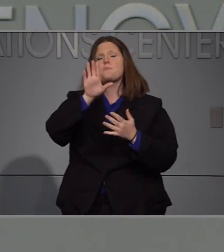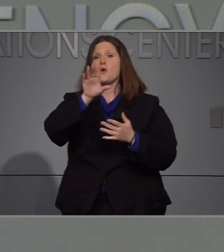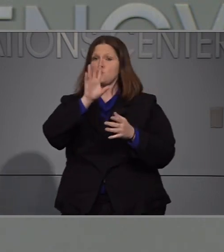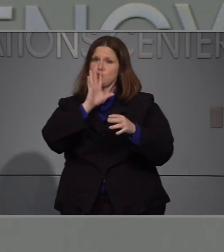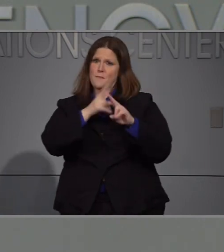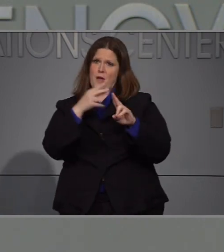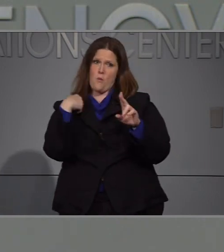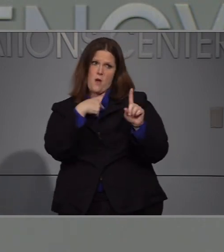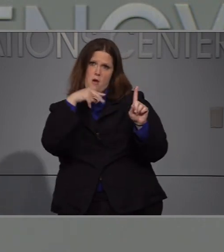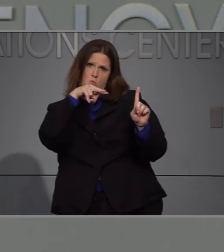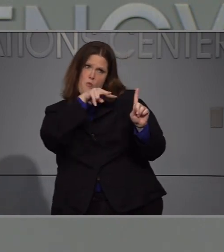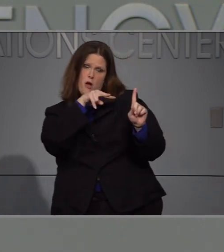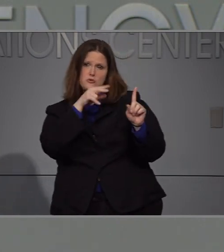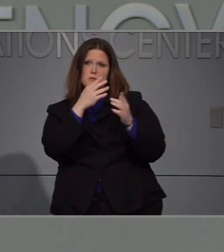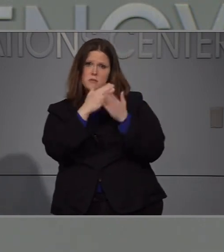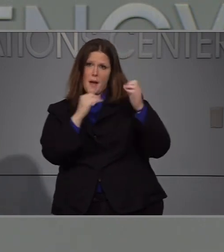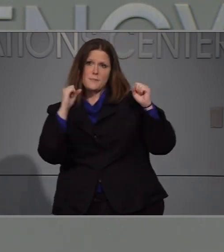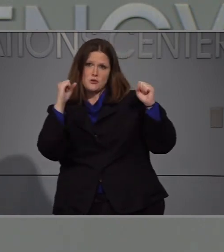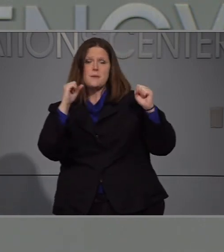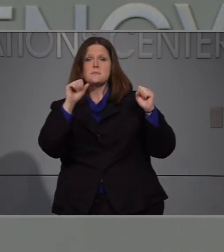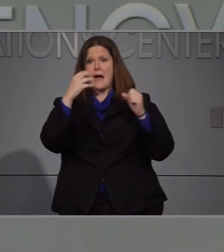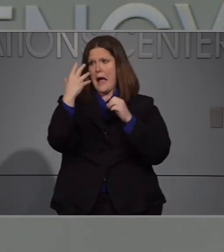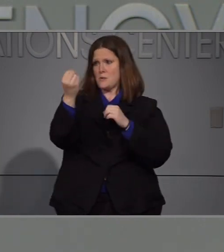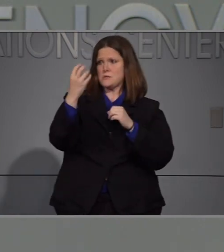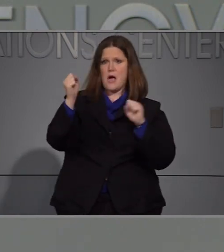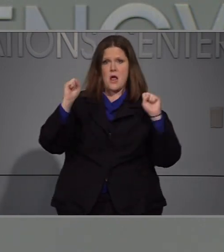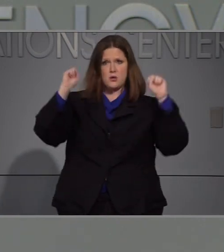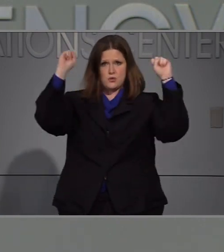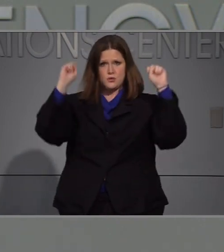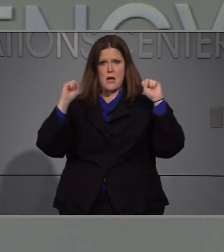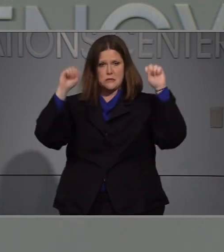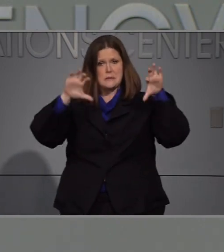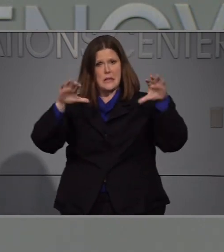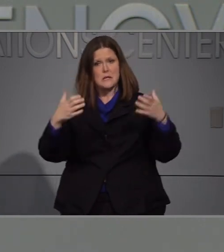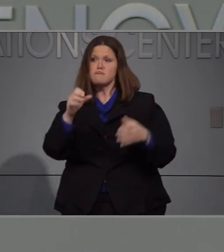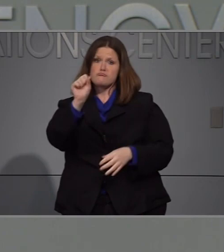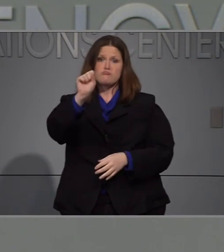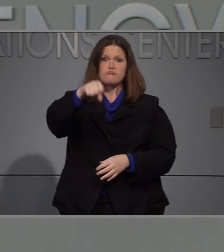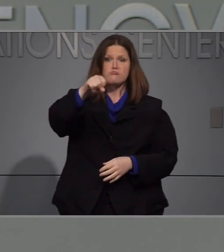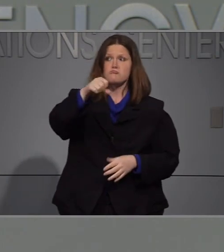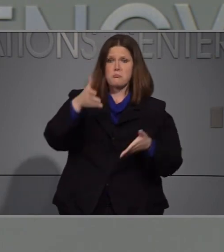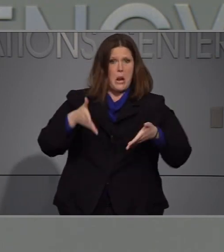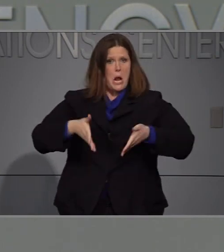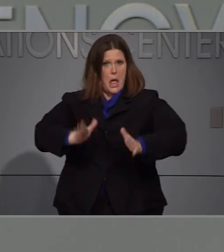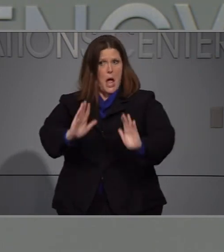Sí estamos dándole seguimiento a a las actividades de clases al aire libre que están